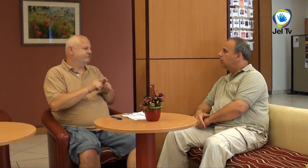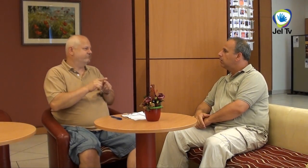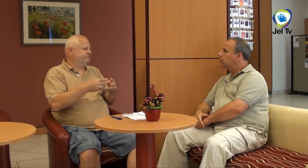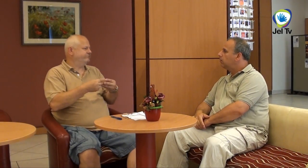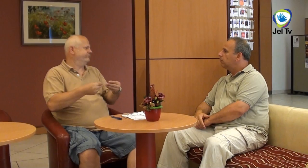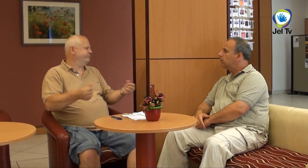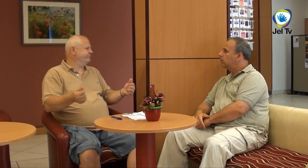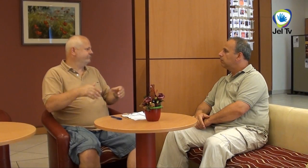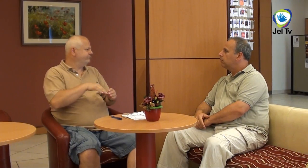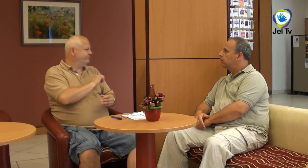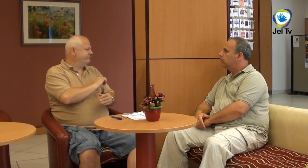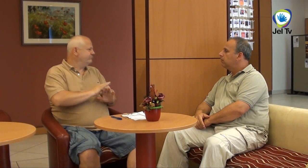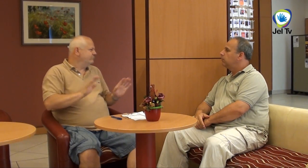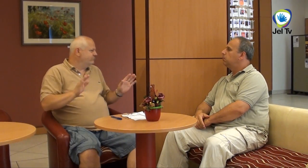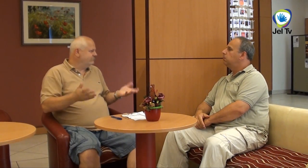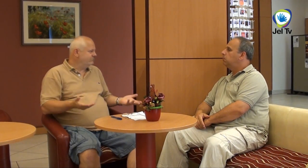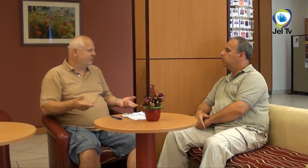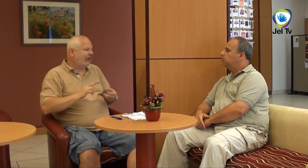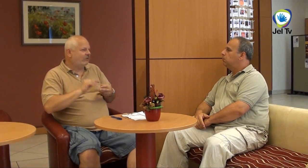Azt mondta, hogy lassan léptek ki, hivatalos bejelentés nélkül.